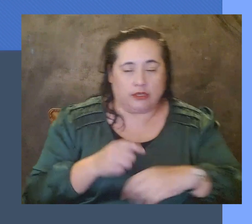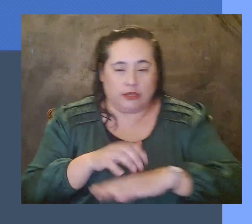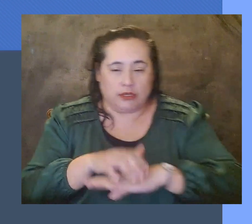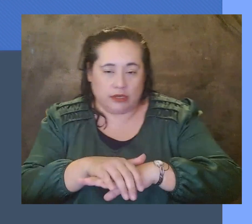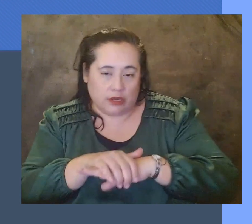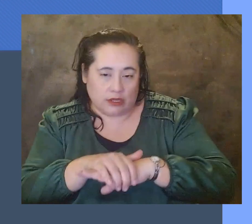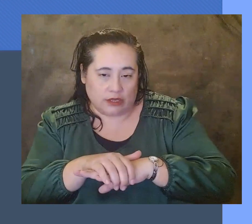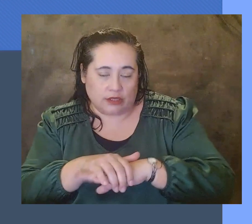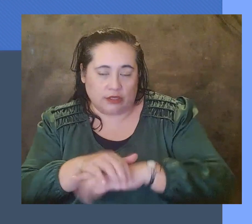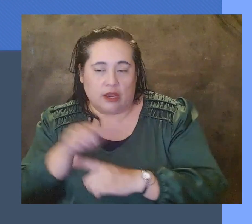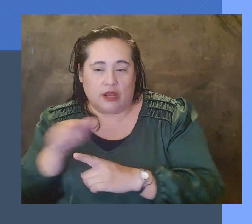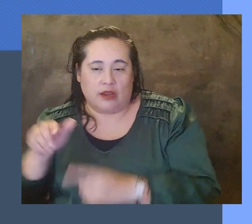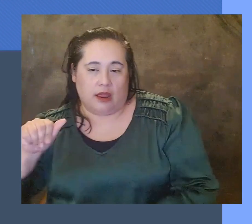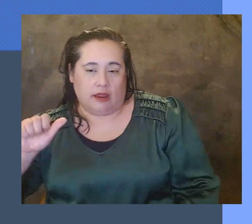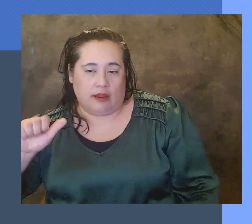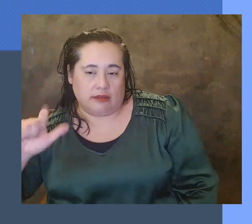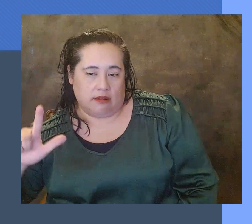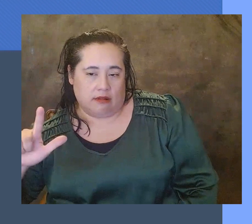inglés y ASL.